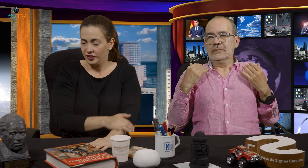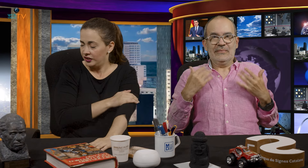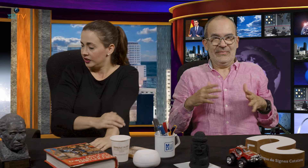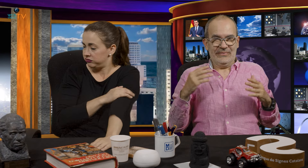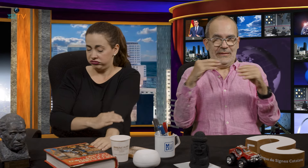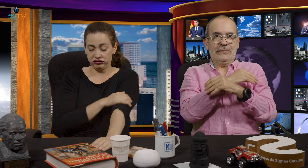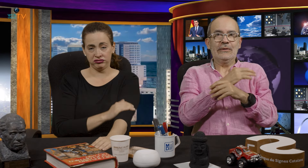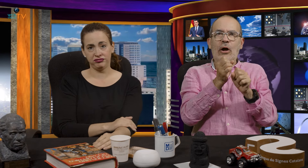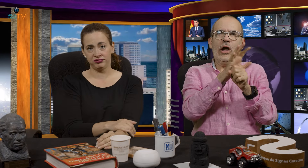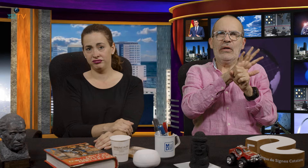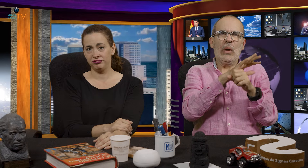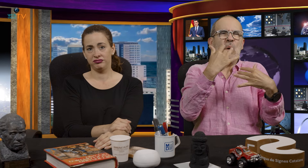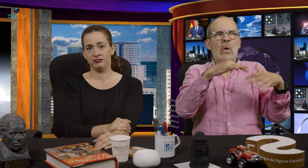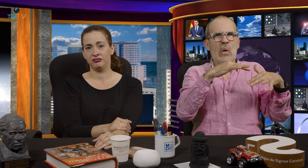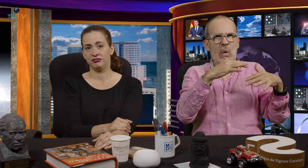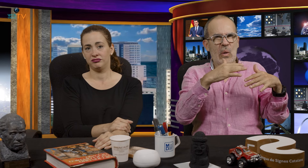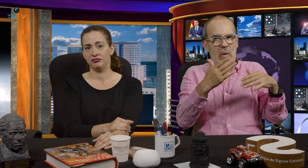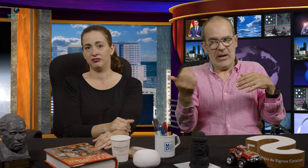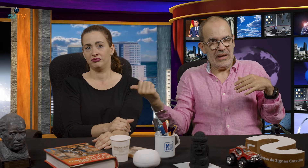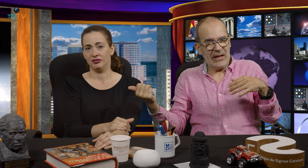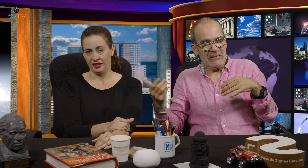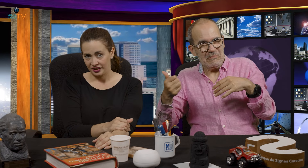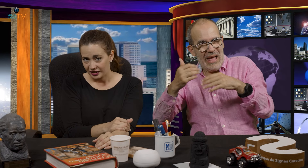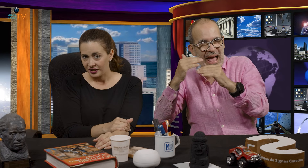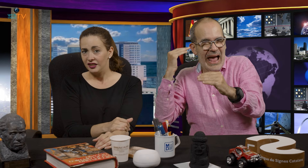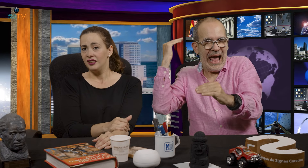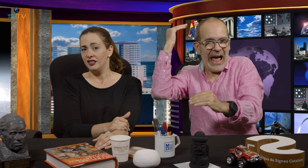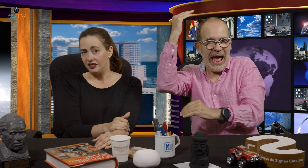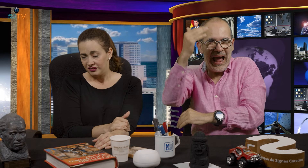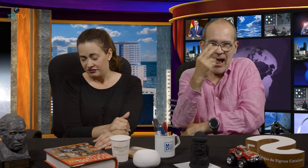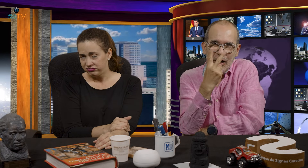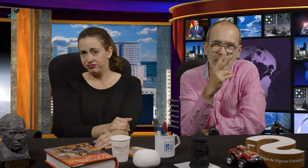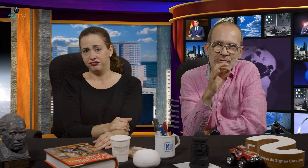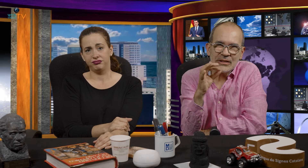Madre mía. Pensamos que el COVID fue muchísimo, pero esto lo supera en auge.